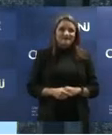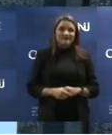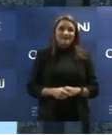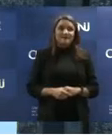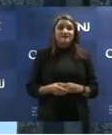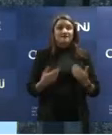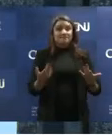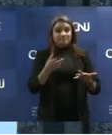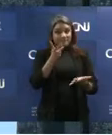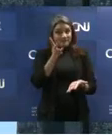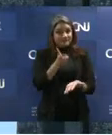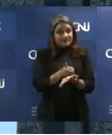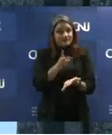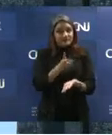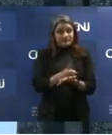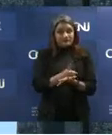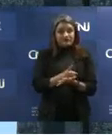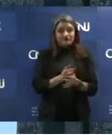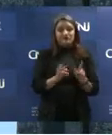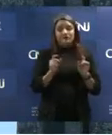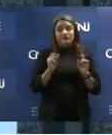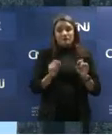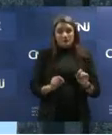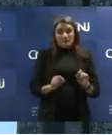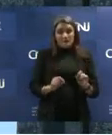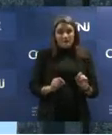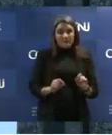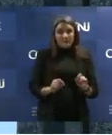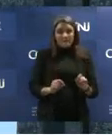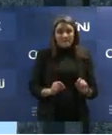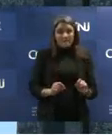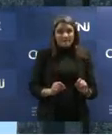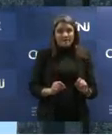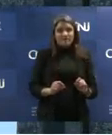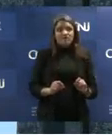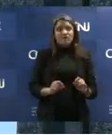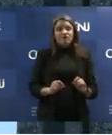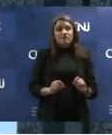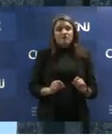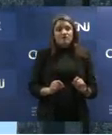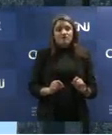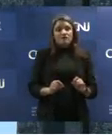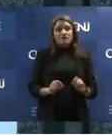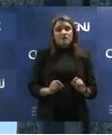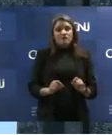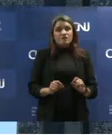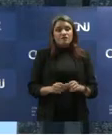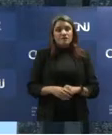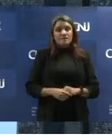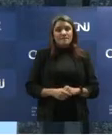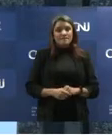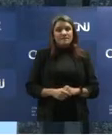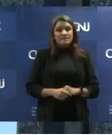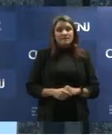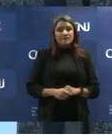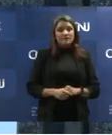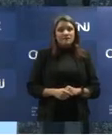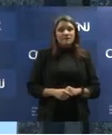eu tenha extraído feito a delação certa, feita é que é uma realidade que o homem público